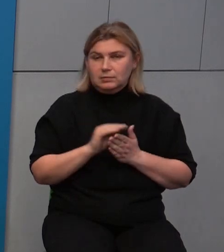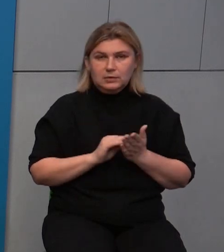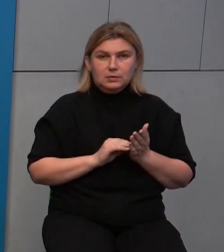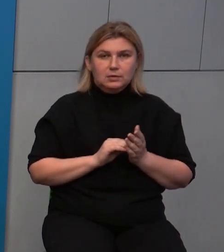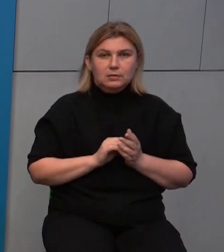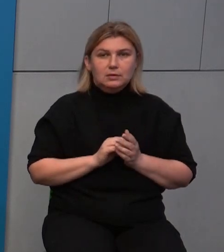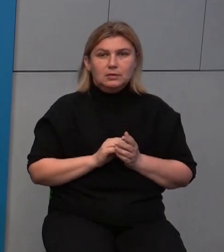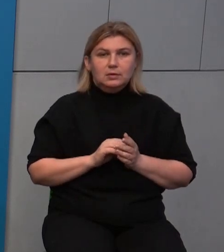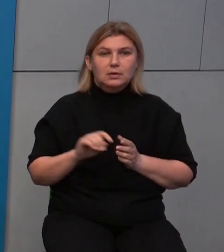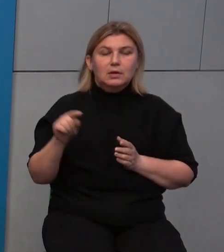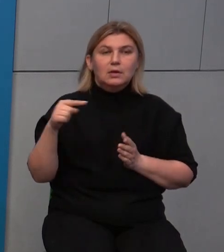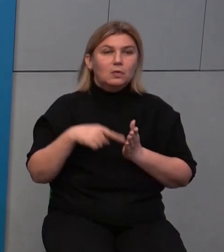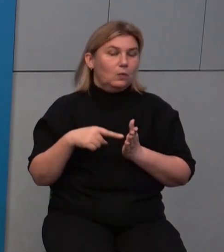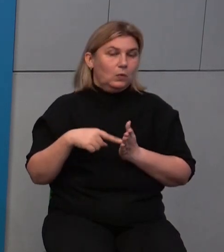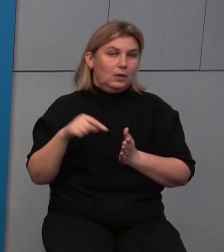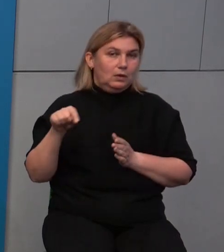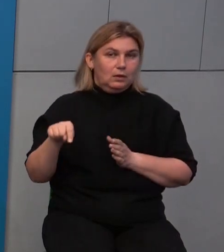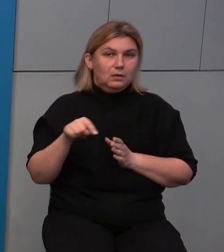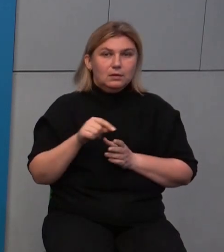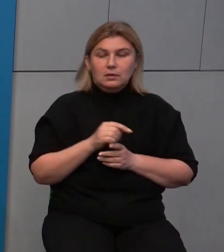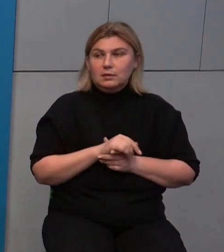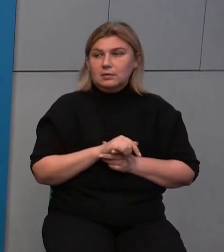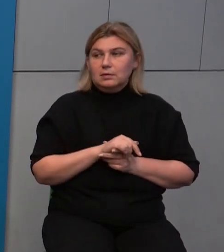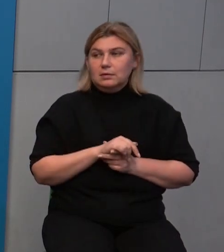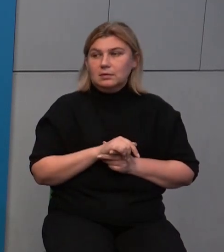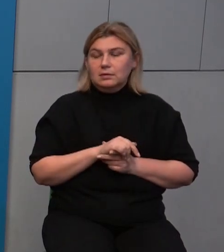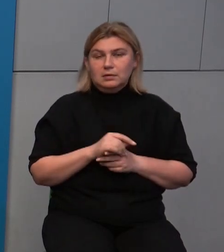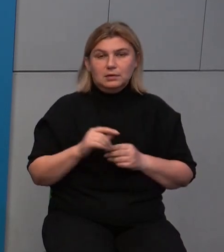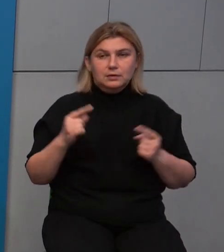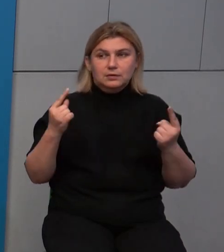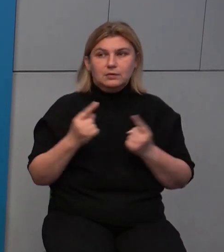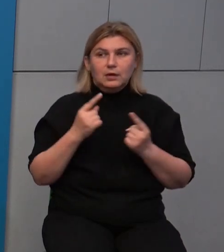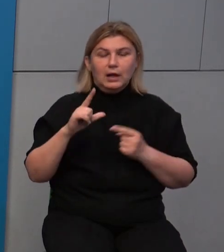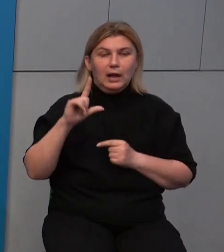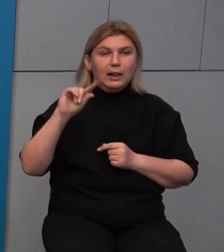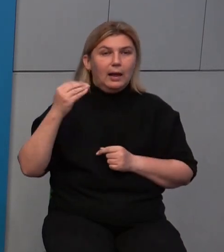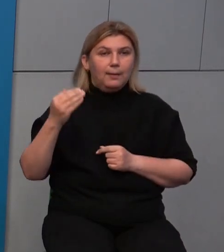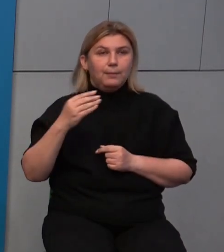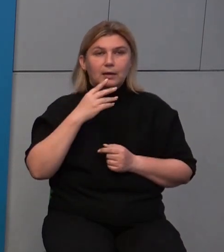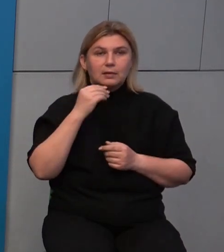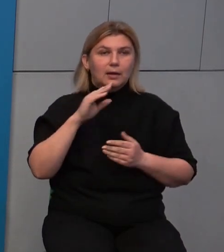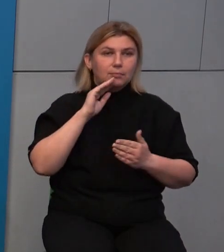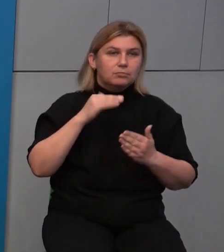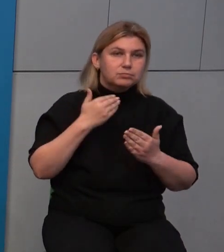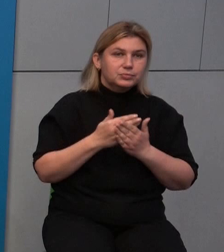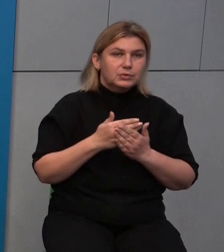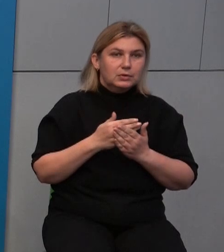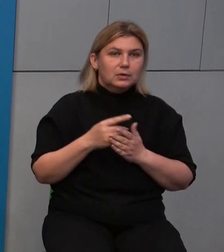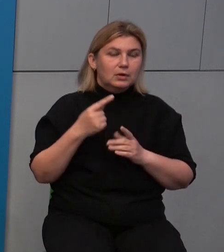A tutaj mamy taką sytuację, że Lem się trochę do tego nie przyznaje, trochę nikt o tym nie mówi.